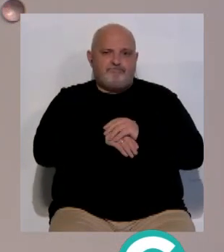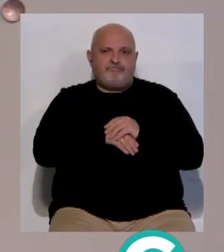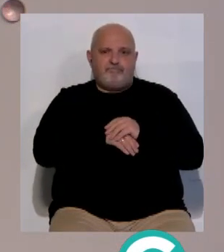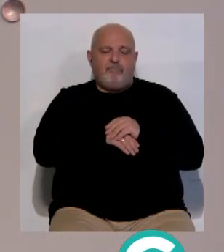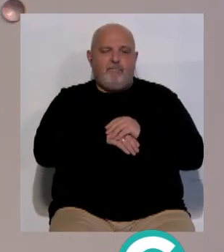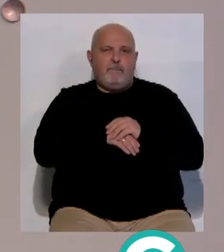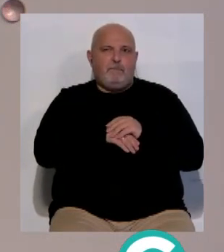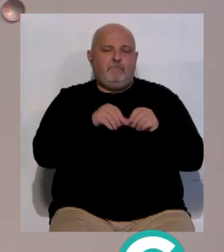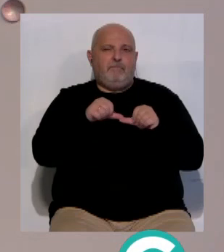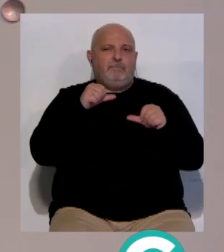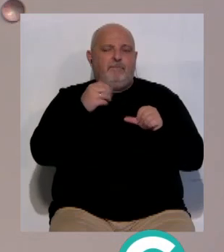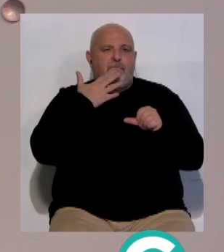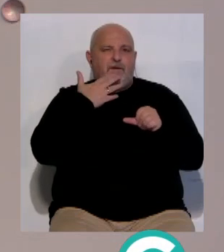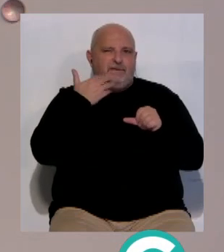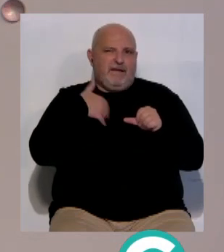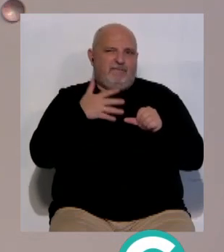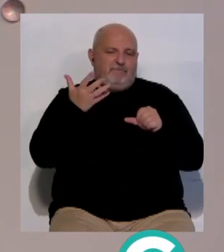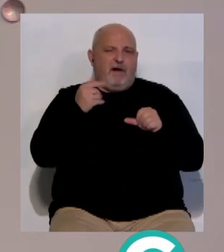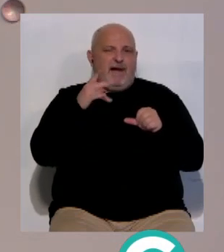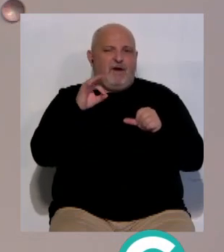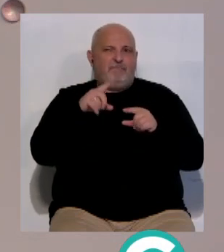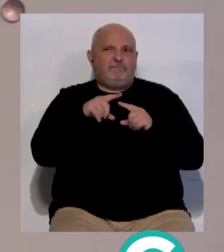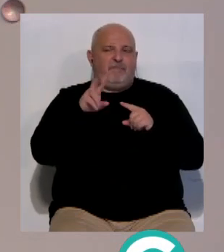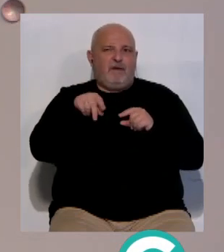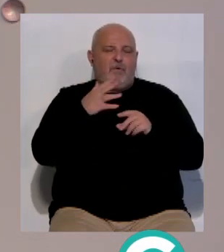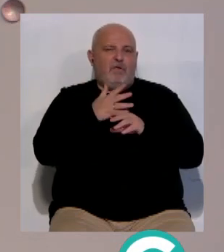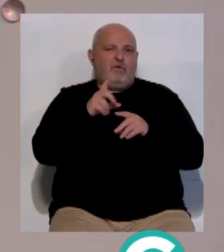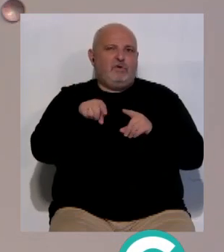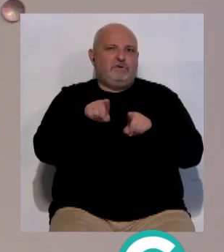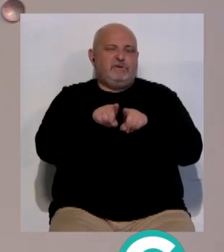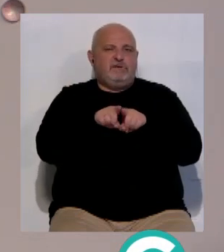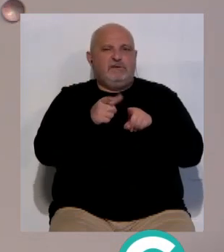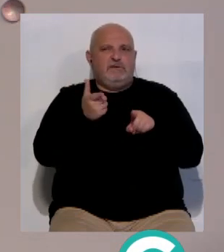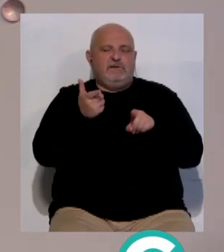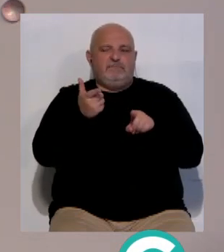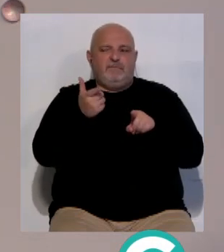que ya tenemos una edad no O sea alejo no es un jugador que tú digas bueno es la Excelencia es